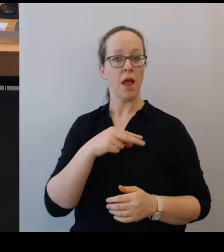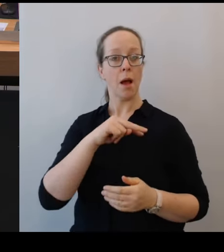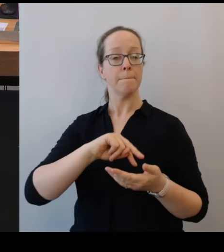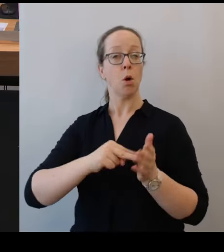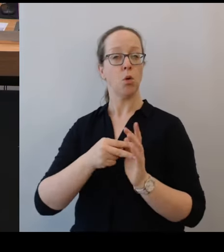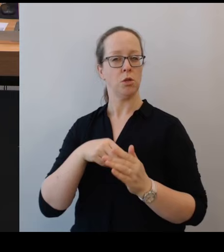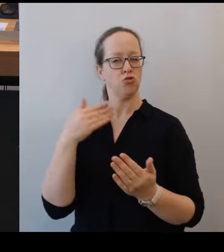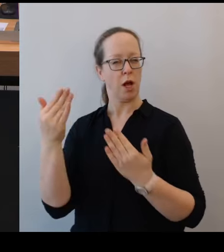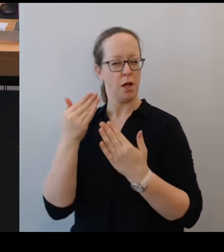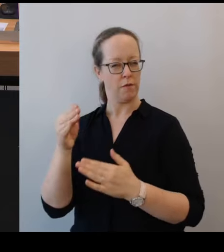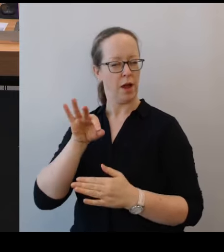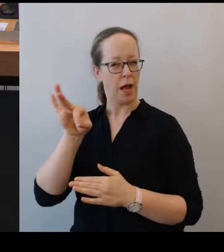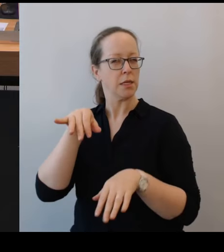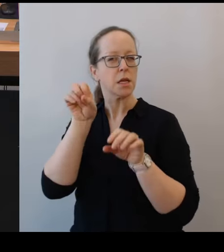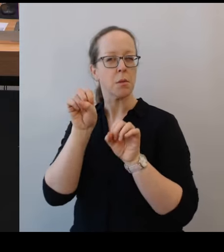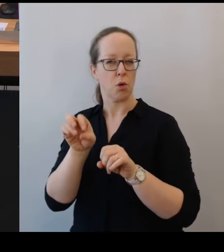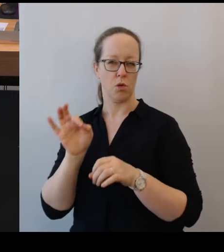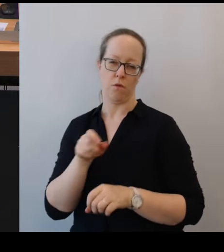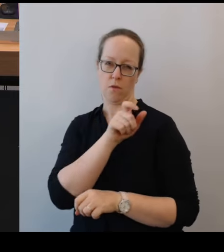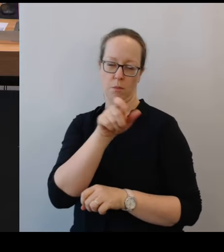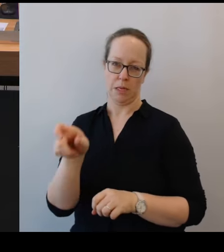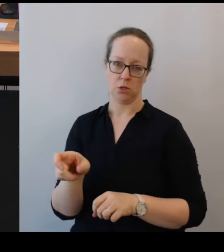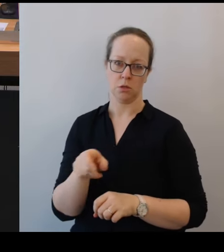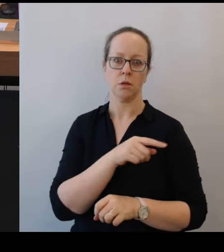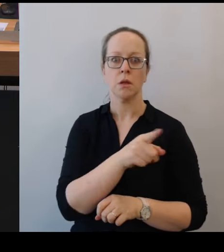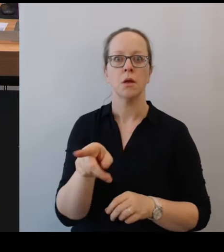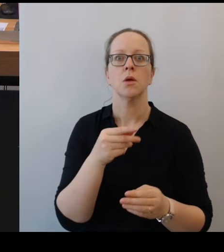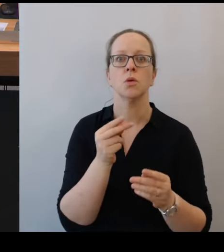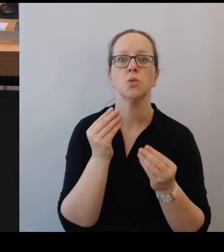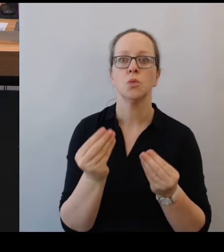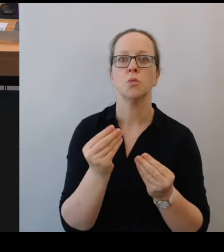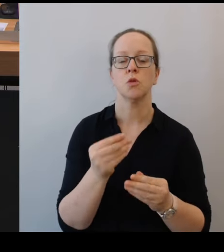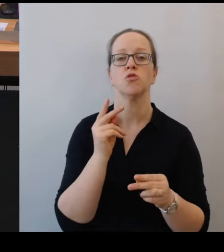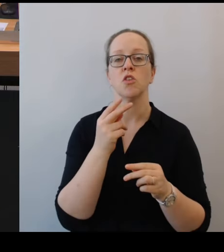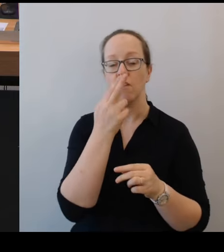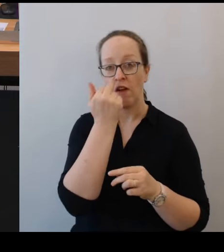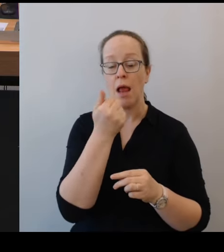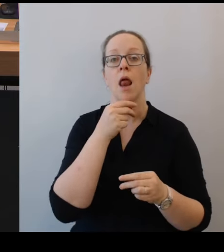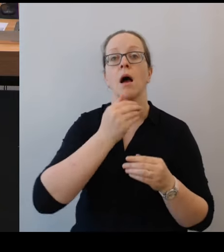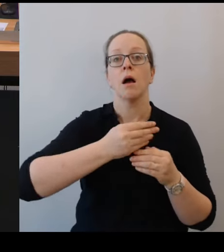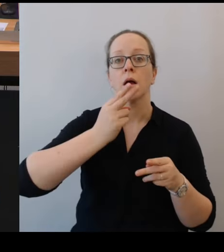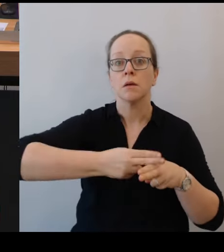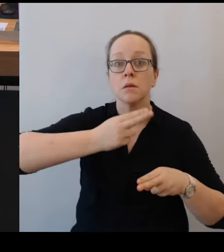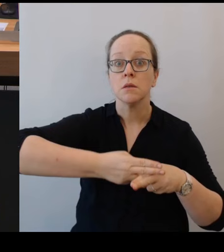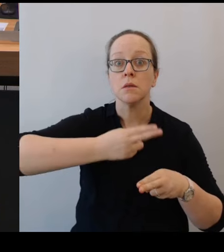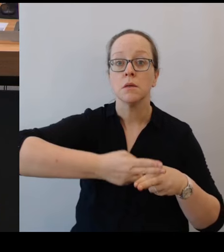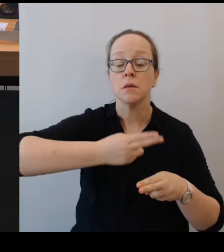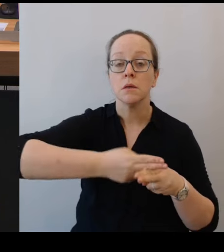Richtung jedes Mal neu machen, merken und eben trotz Ihrer Diffamierung und trotz des heute Morgen wieder medial inszenierten